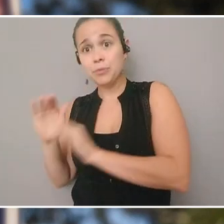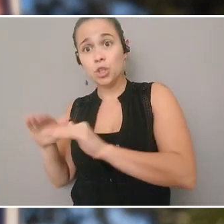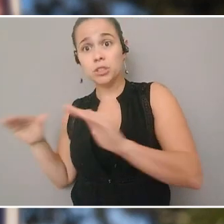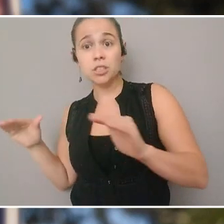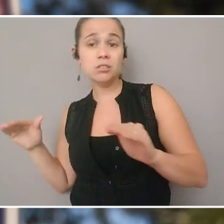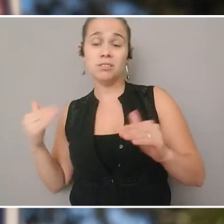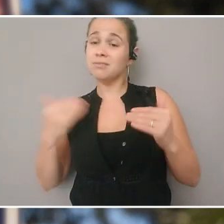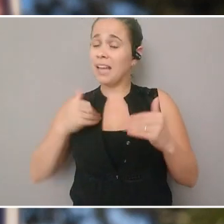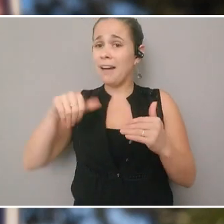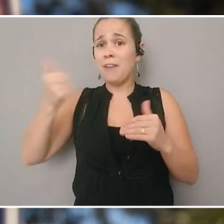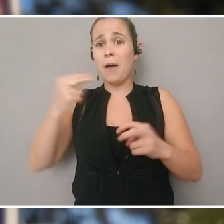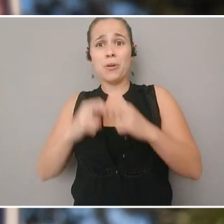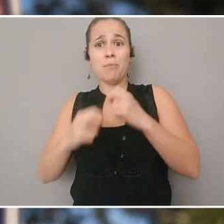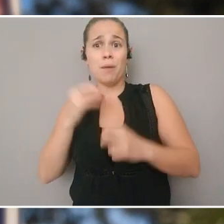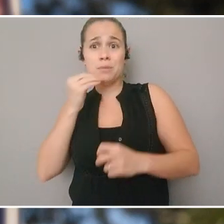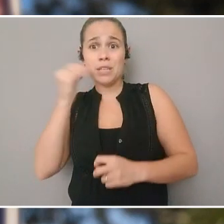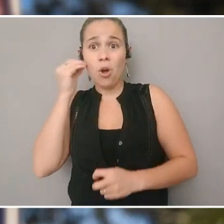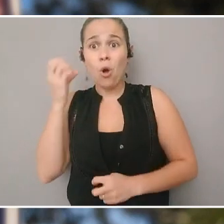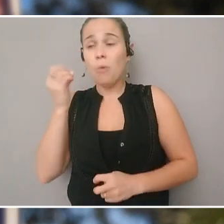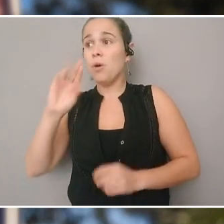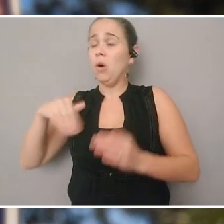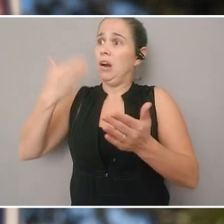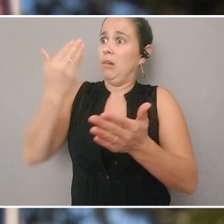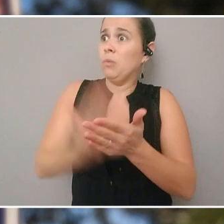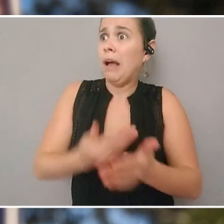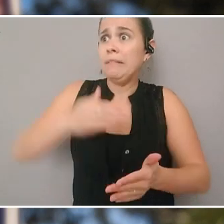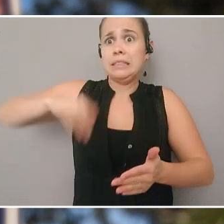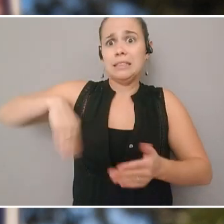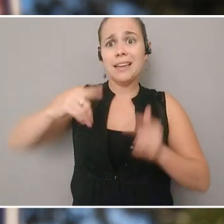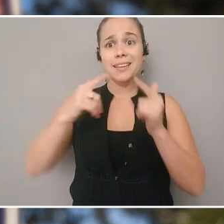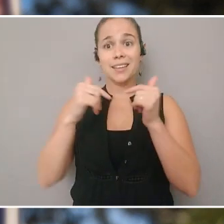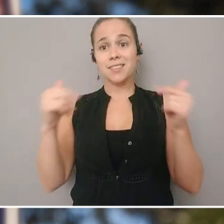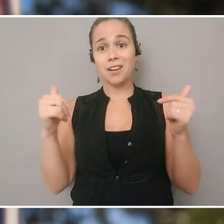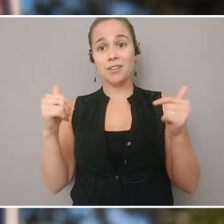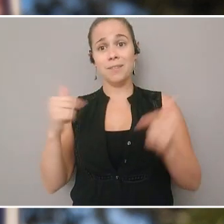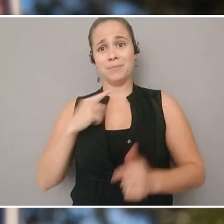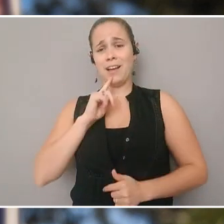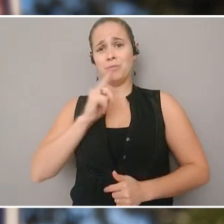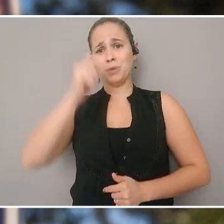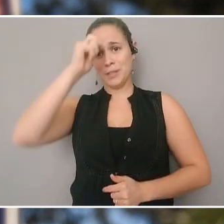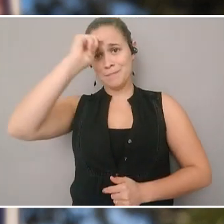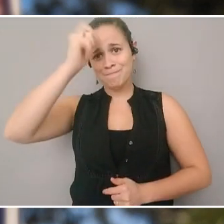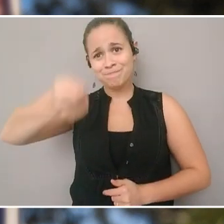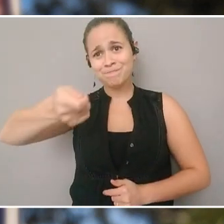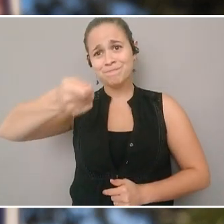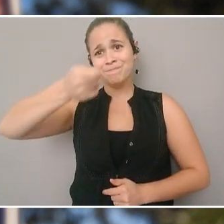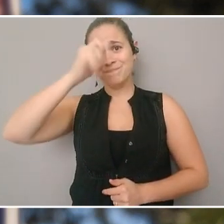en su casa o incluso llegar tarde a la escuela, etc.